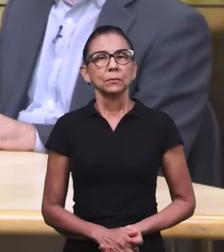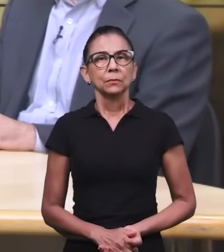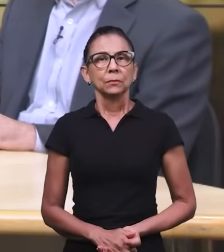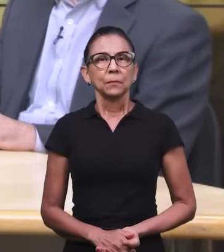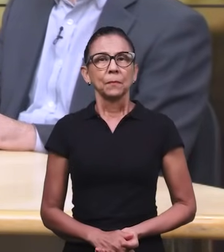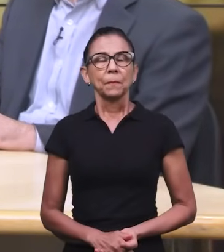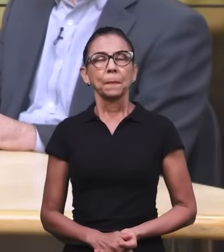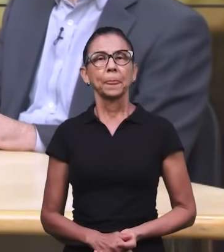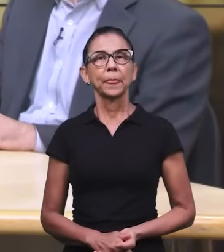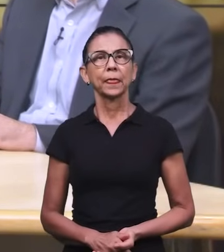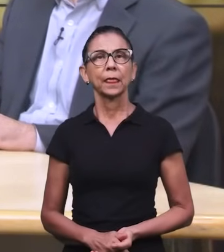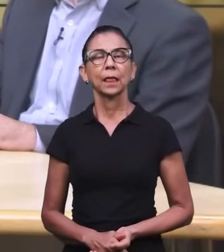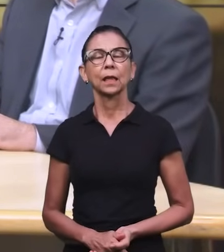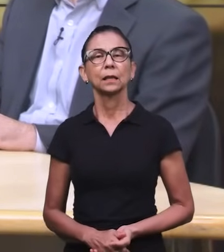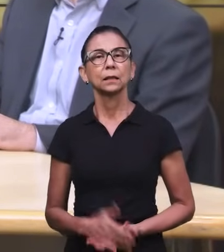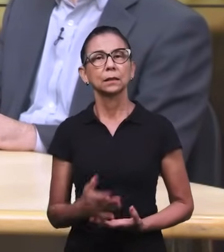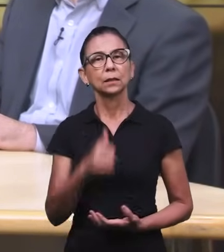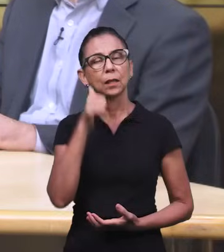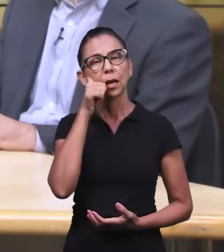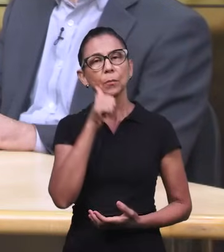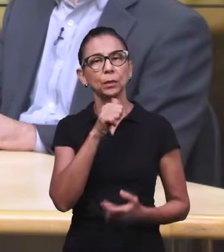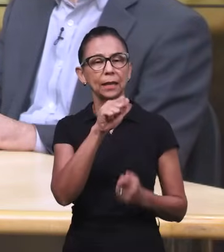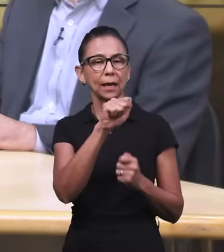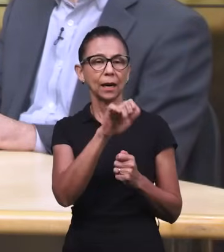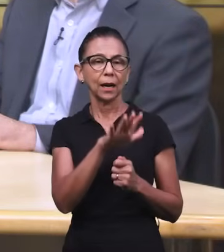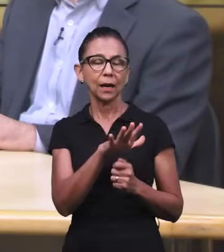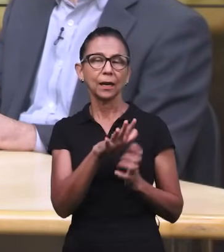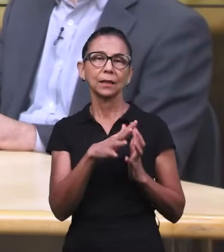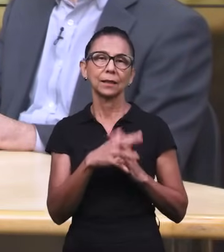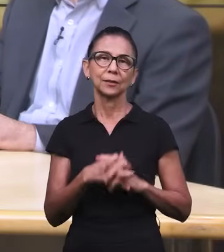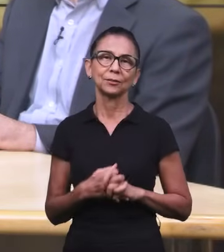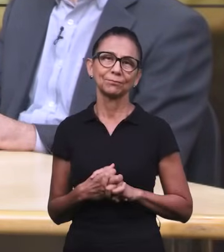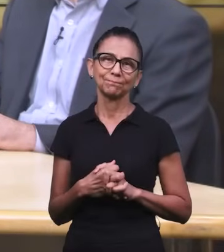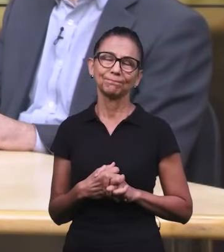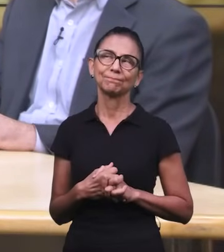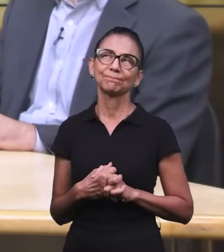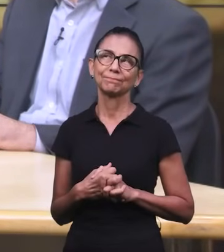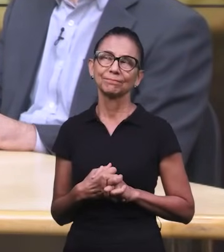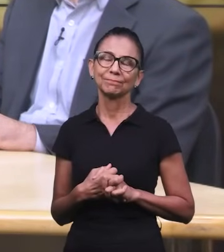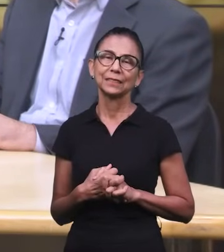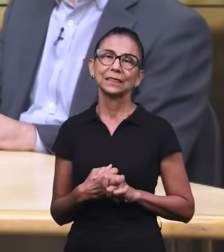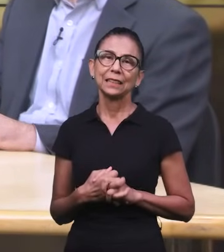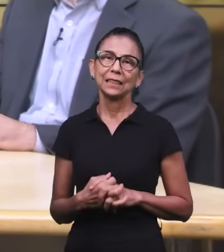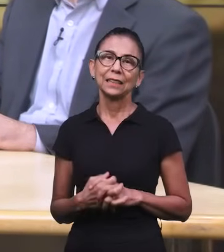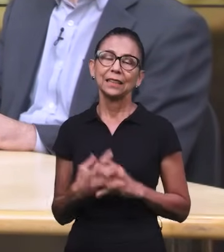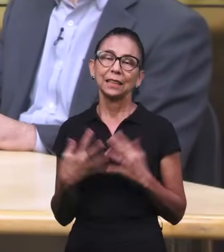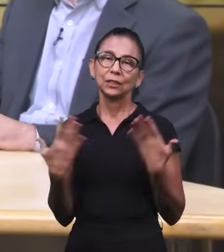exemplo de Ana a gente vê um exemplo do que é a igreja de Jesus a igreja fiel hoje no sentido de